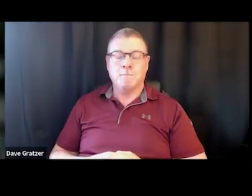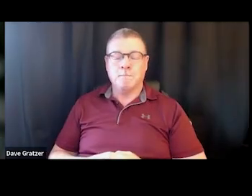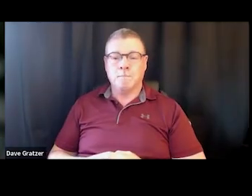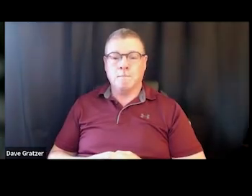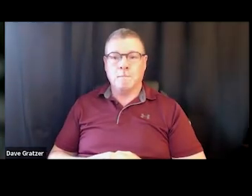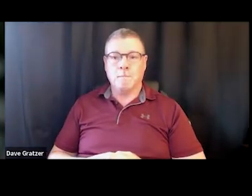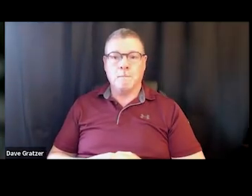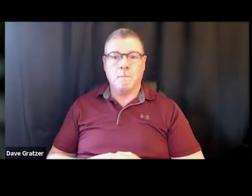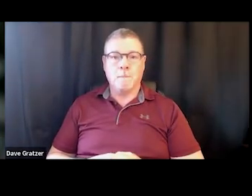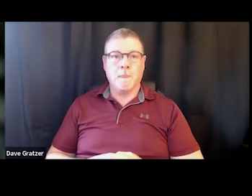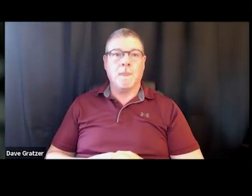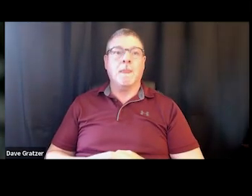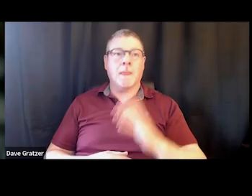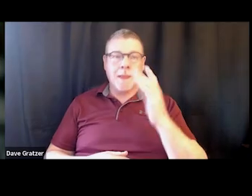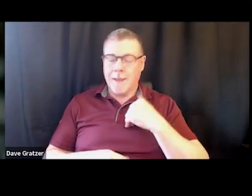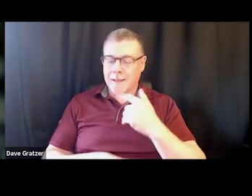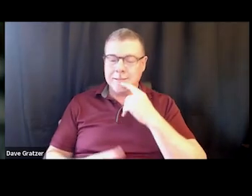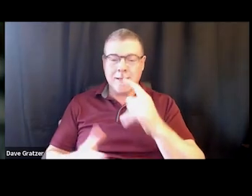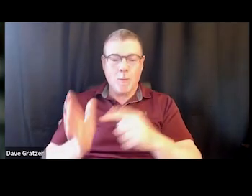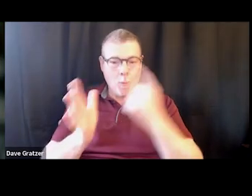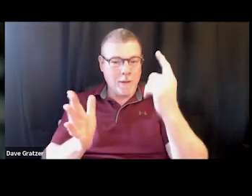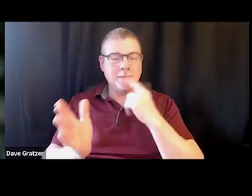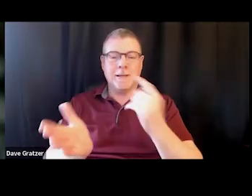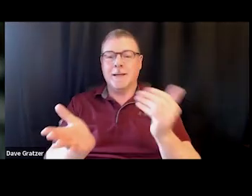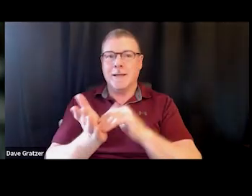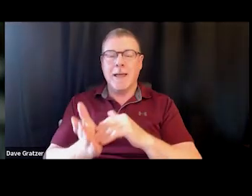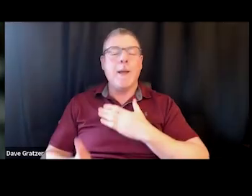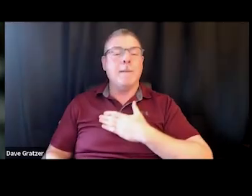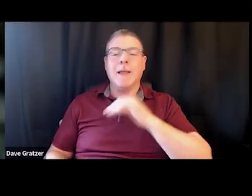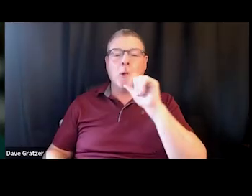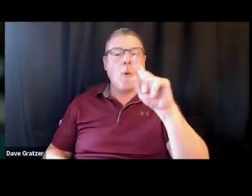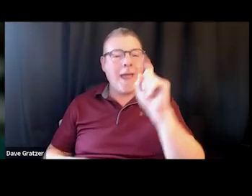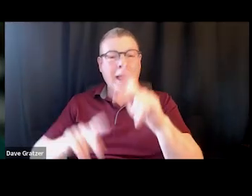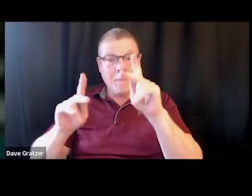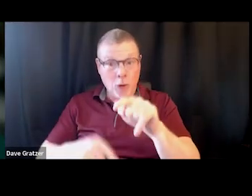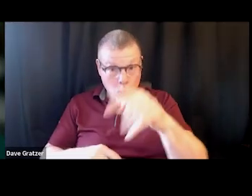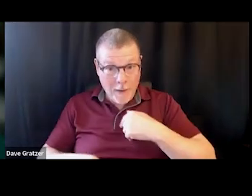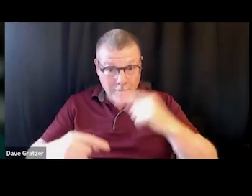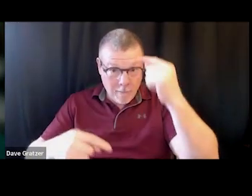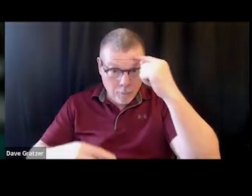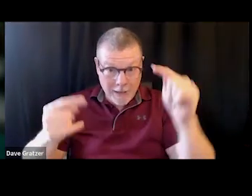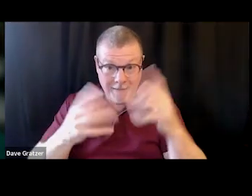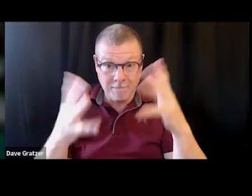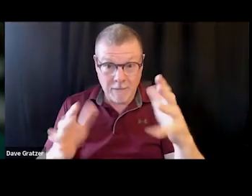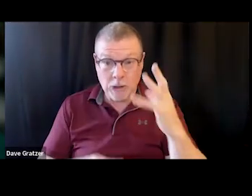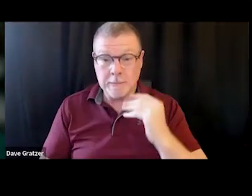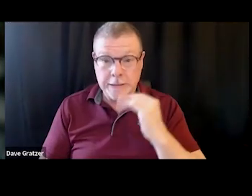Lo dije una vez, lo diré de nuevo, por favor, no solo le pregunten a la persona si ha tenido antecedentes de lesión cerebral, usen una herramienta de evaluación validada.